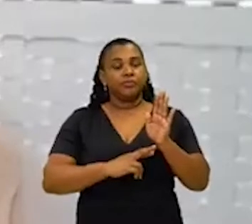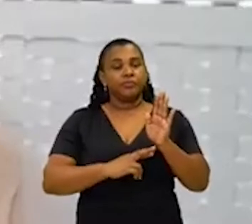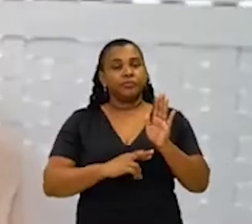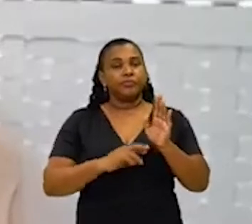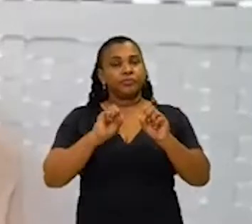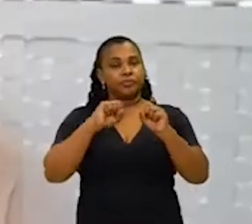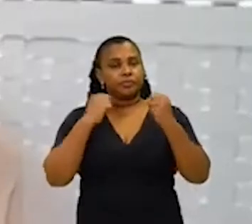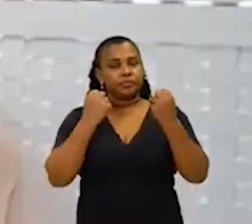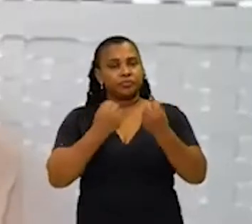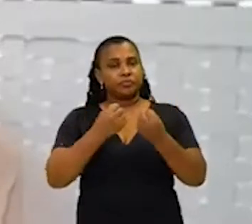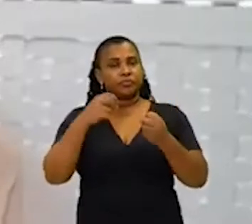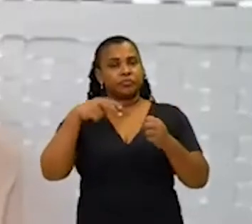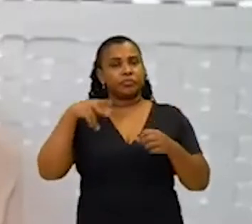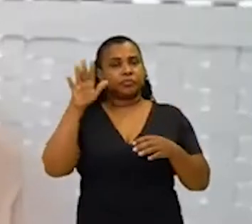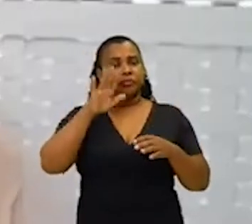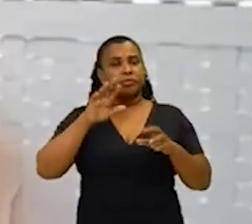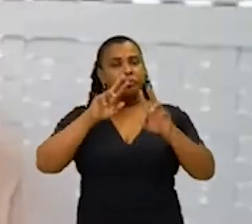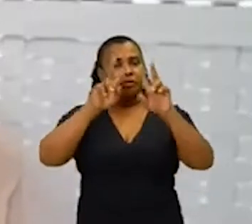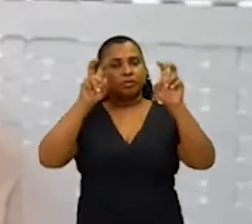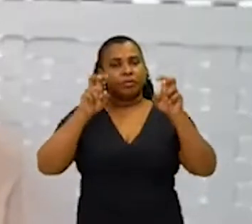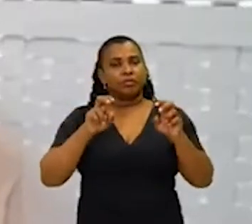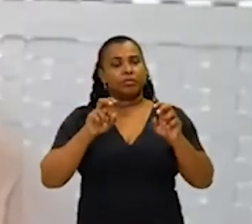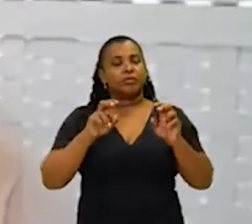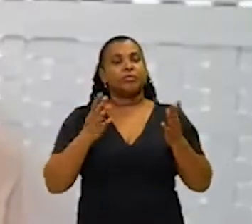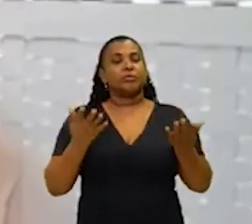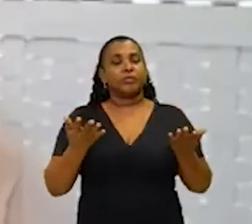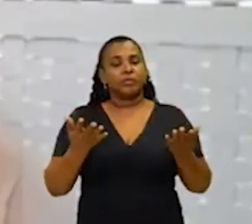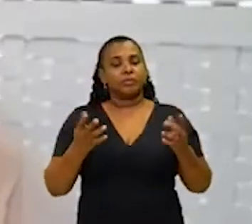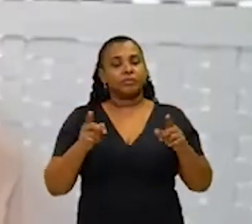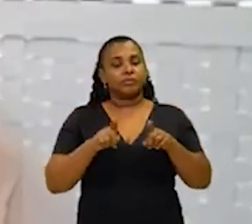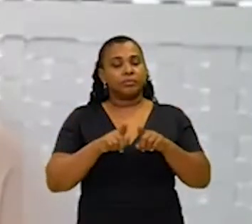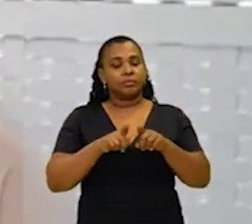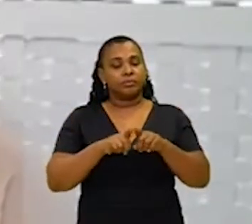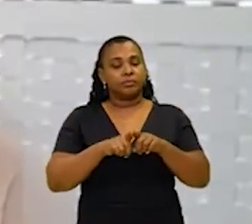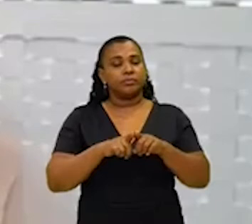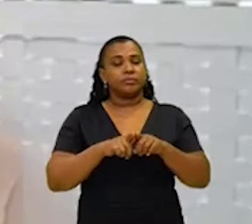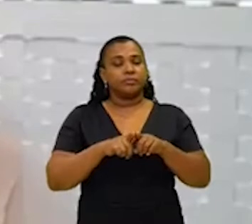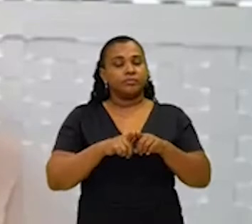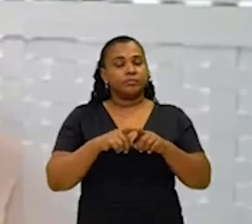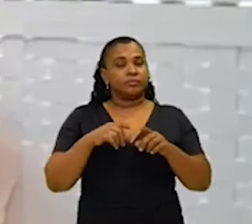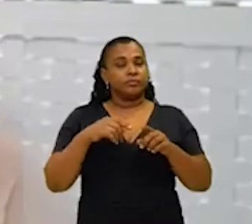Nacional relacionada ao tema para uma consolidação de saberes e experiências que permitam compromete